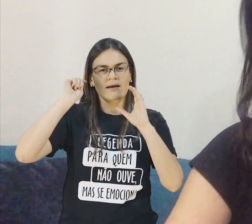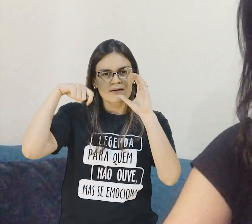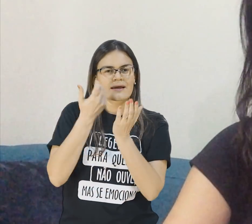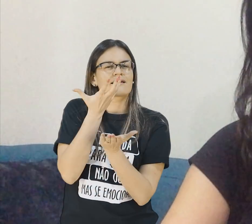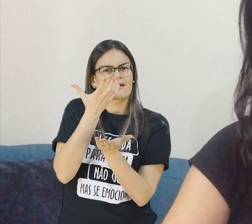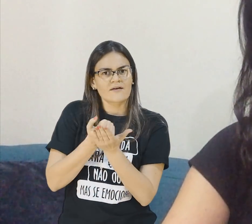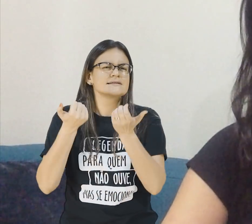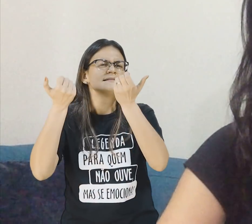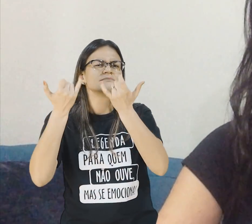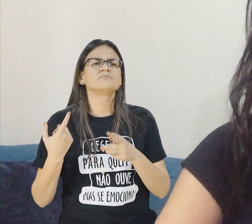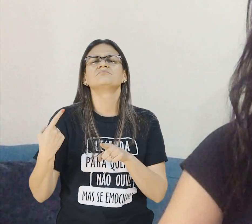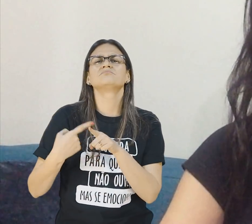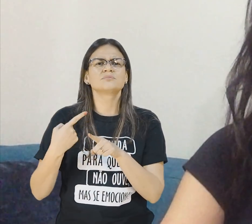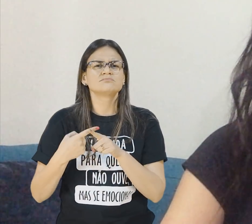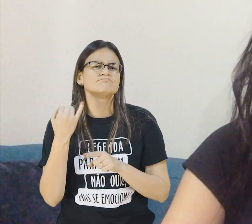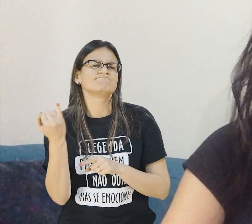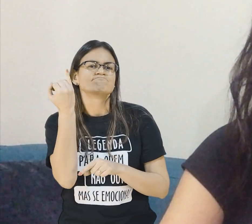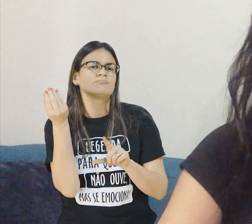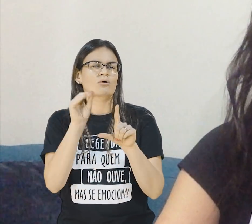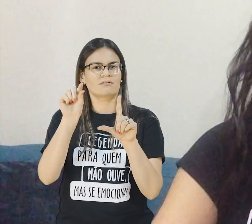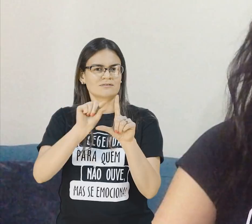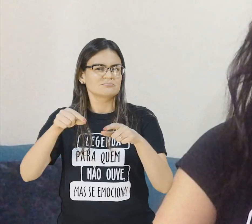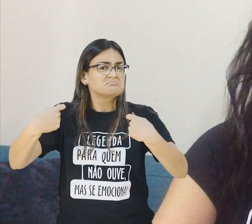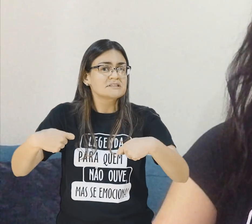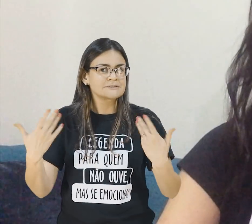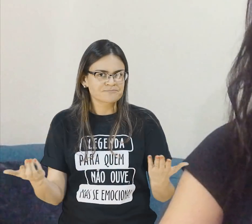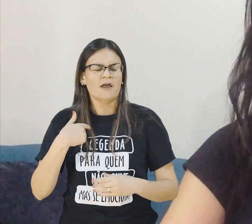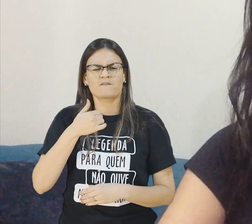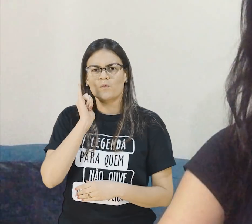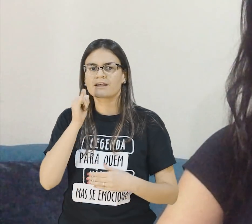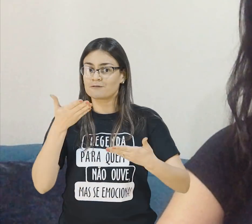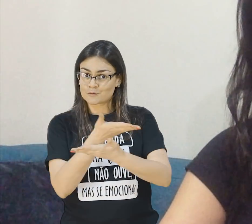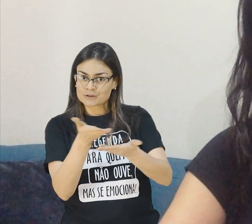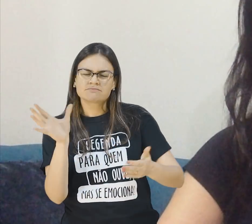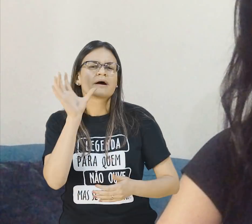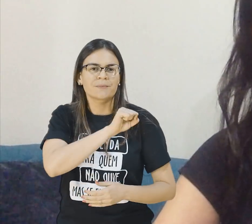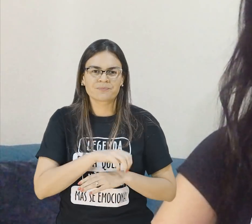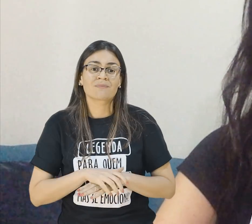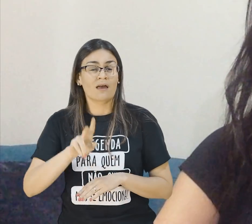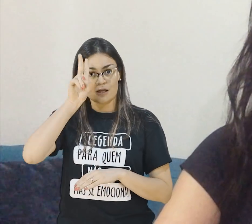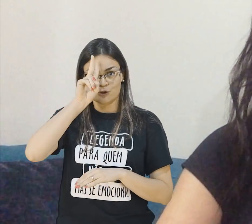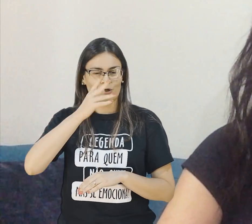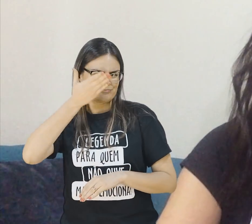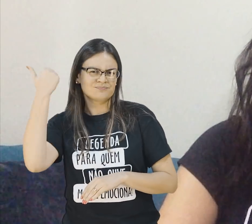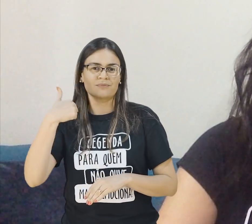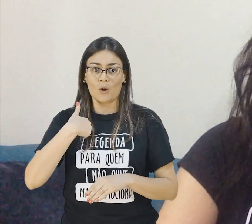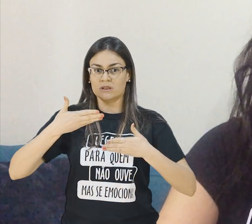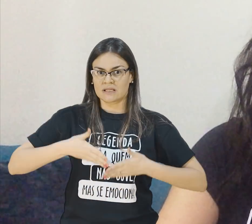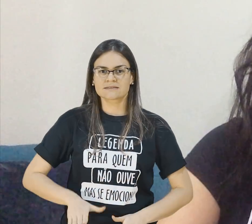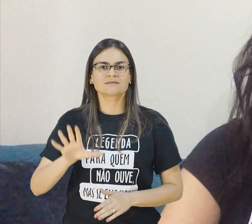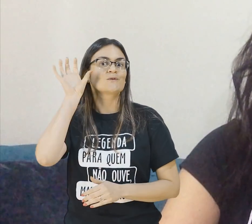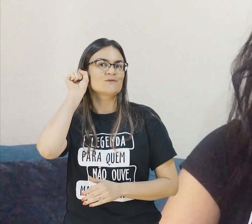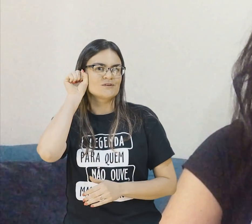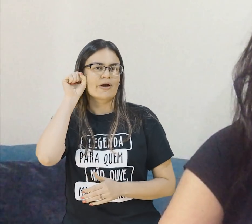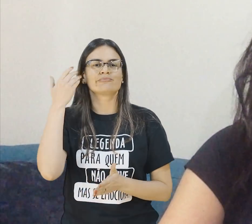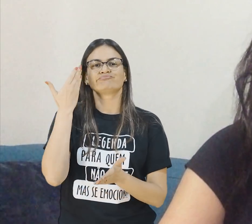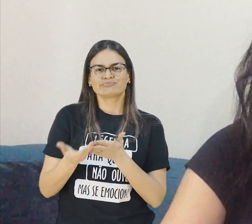pra gravar esse vídeo explicando porque o implantado precisaria de legenda. Vou contar a vocês rapidamente minha história.